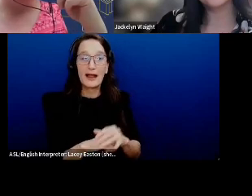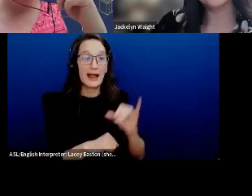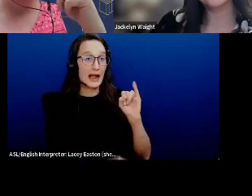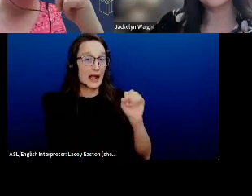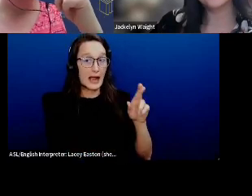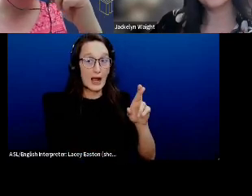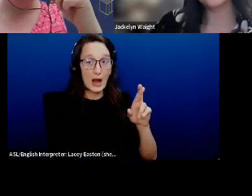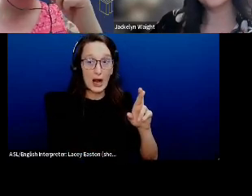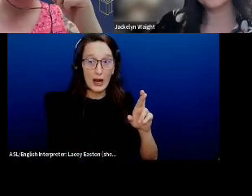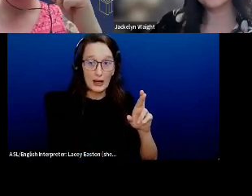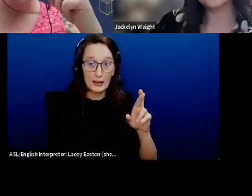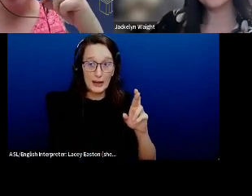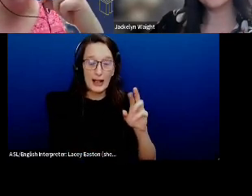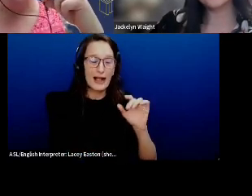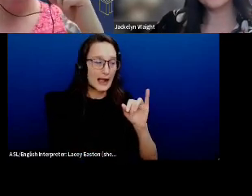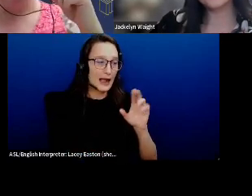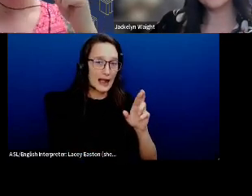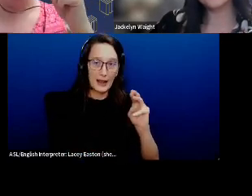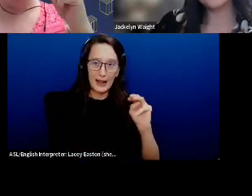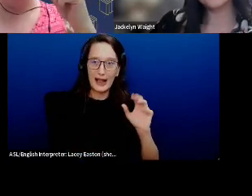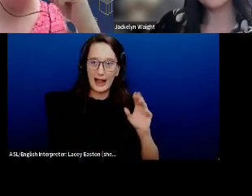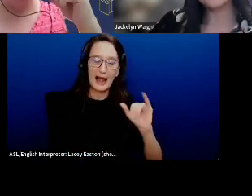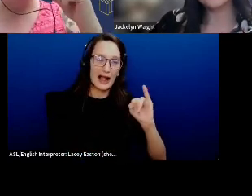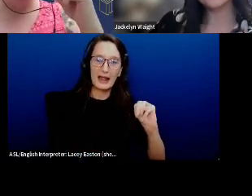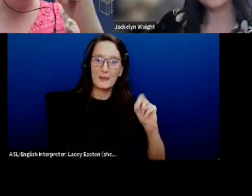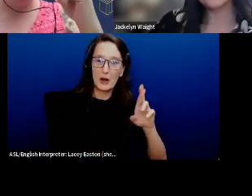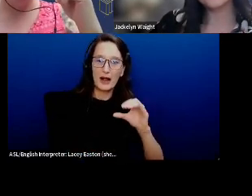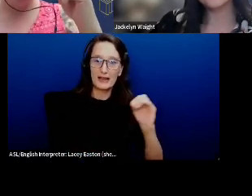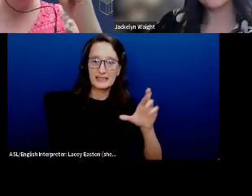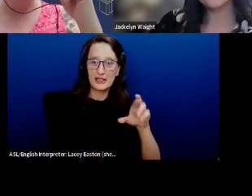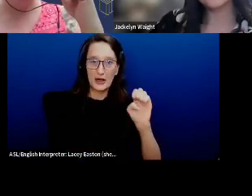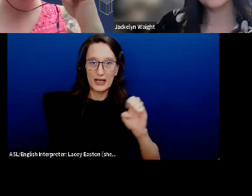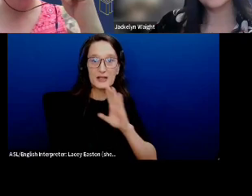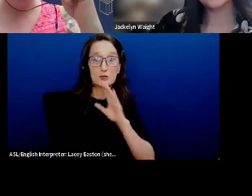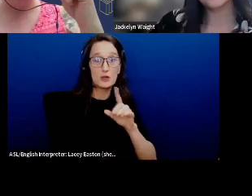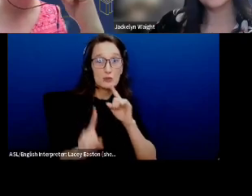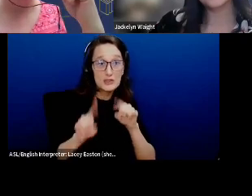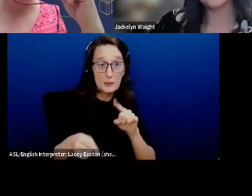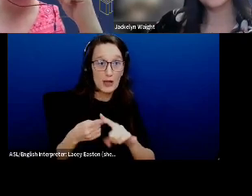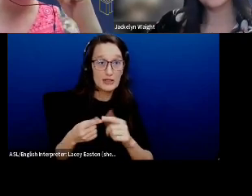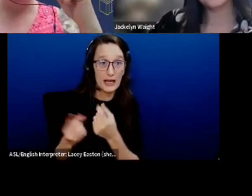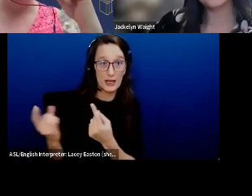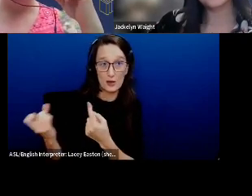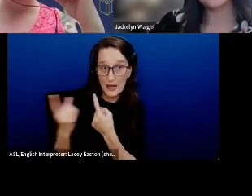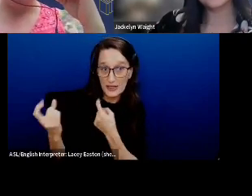los programas, las editoriales responden a las preguntas y, finalmente, las IMR y las CRA elaboran su informe